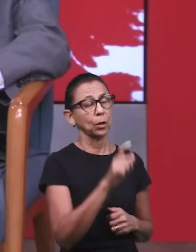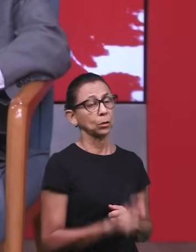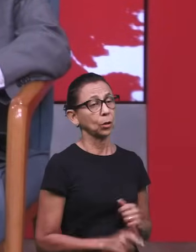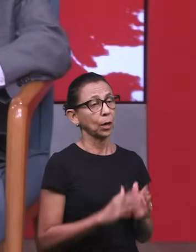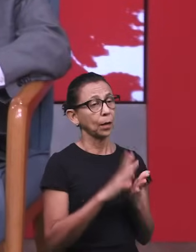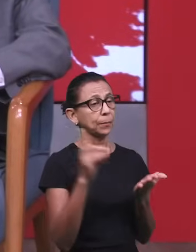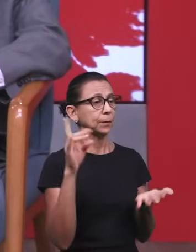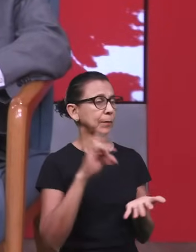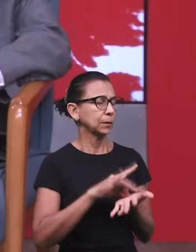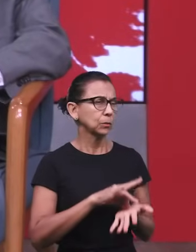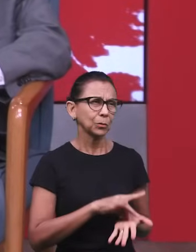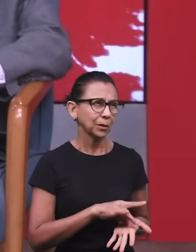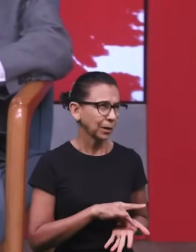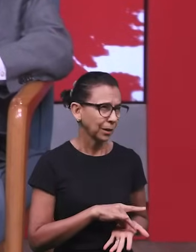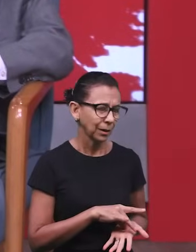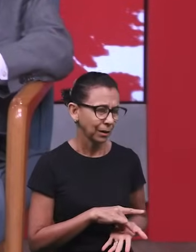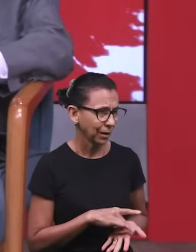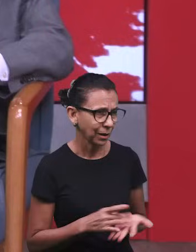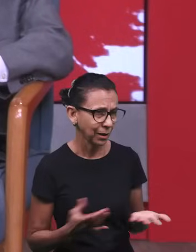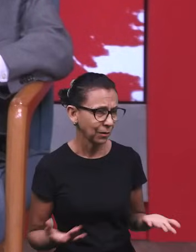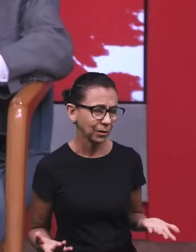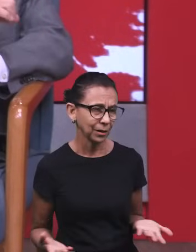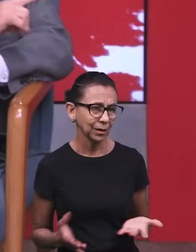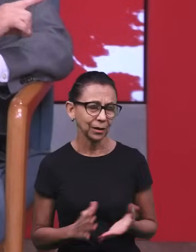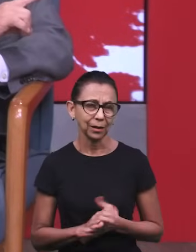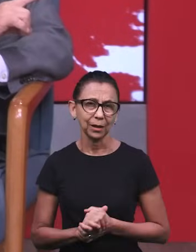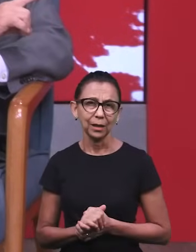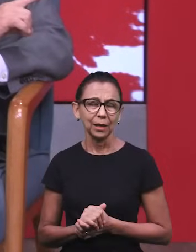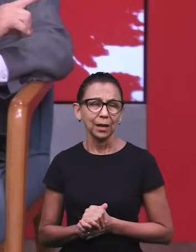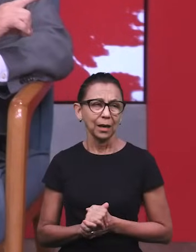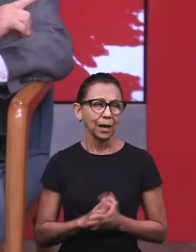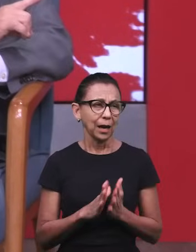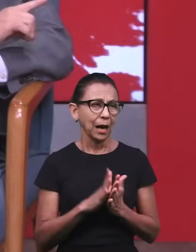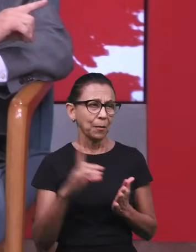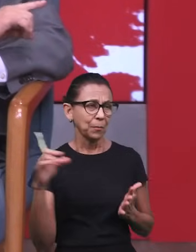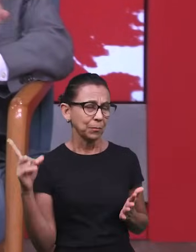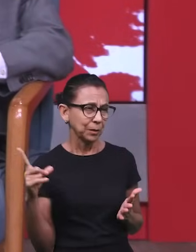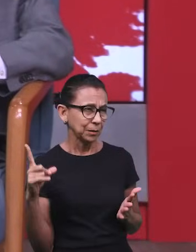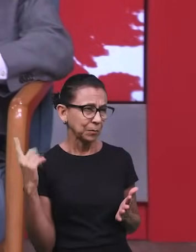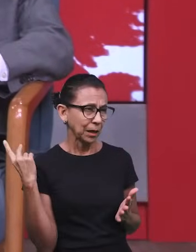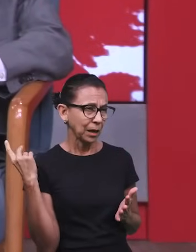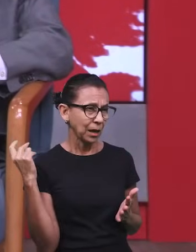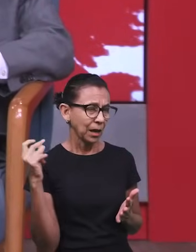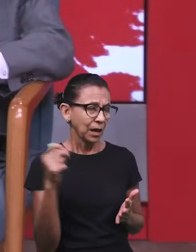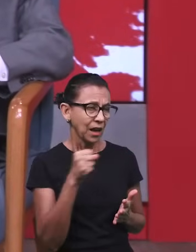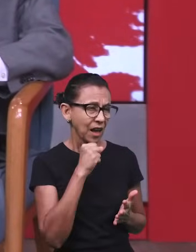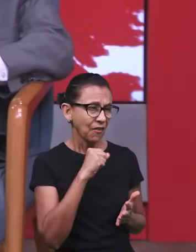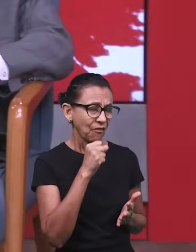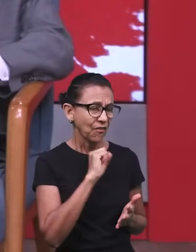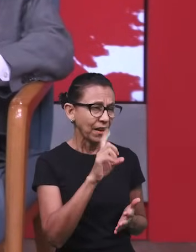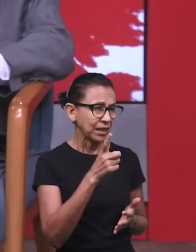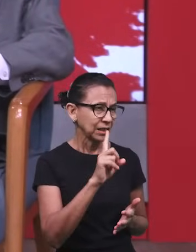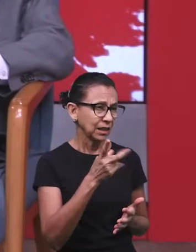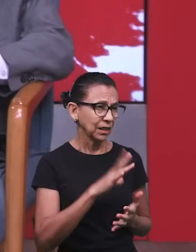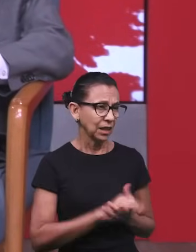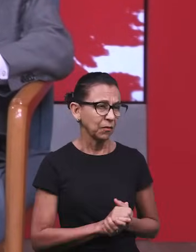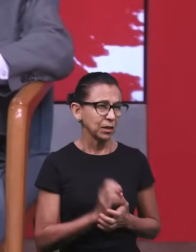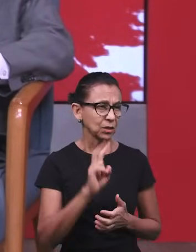a palavra é muito atual a palavra não está e e e ultrapassada não a palavra não foi só para 2000